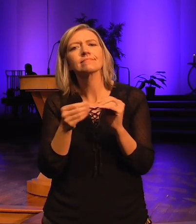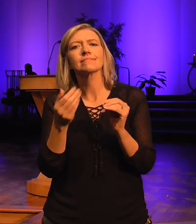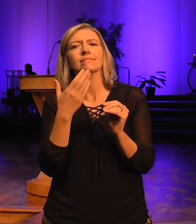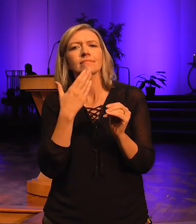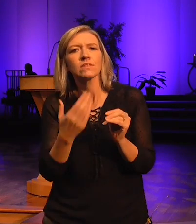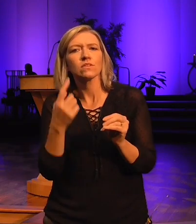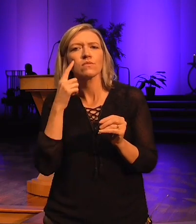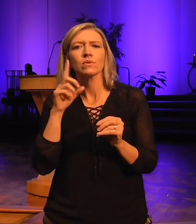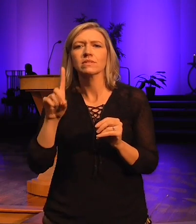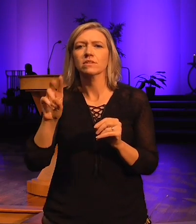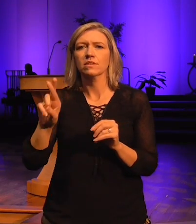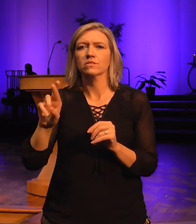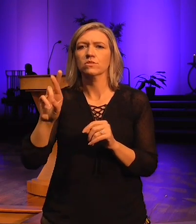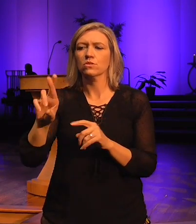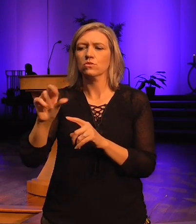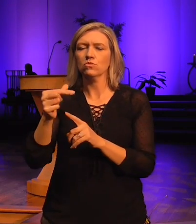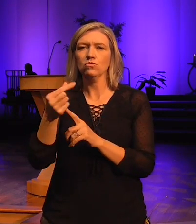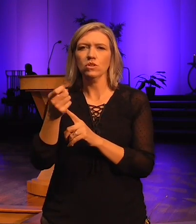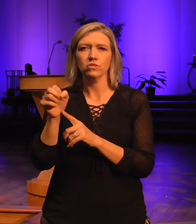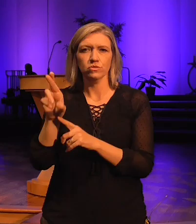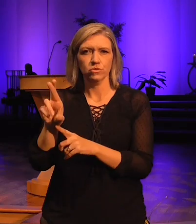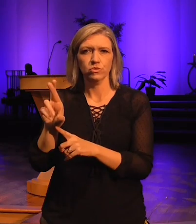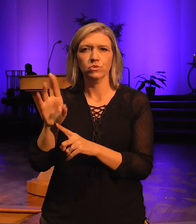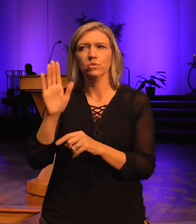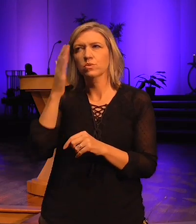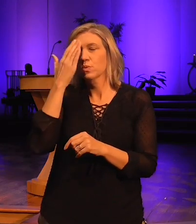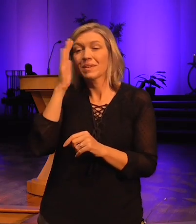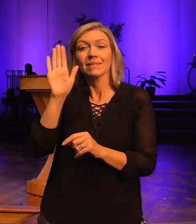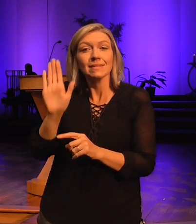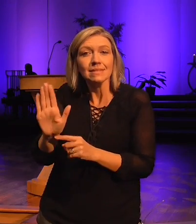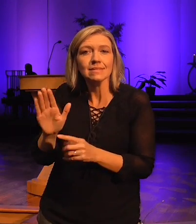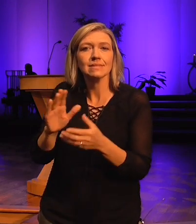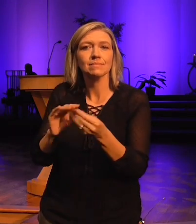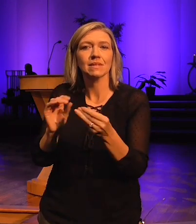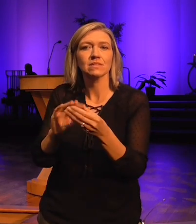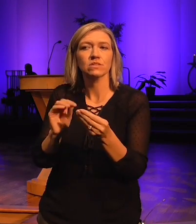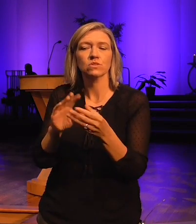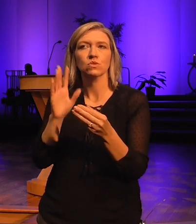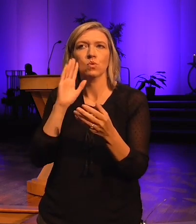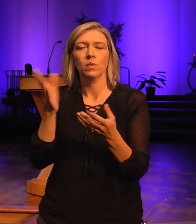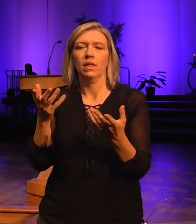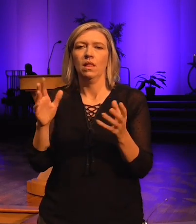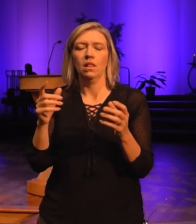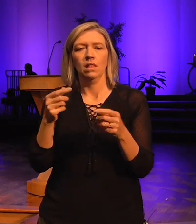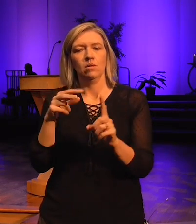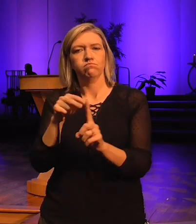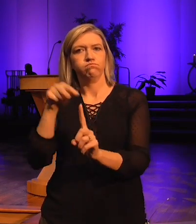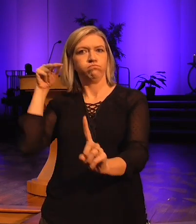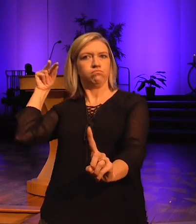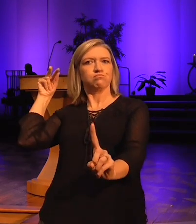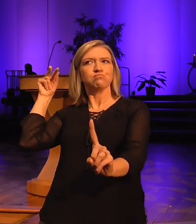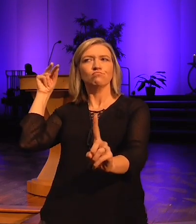y absolutamente sabiendo que su mensaje ampliará nuestras perspectivas, nos elevará y animará